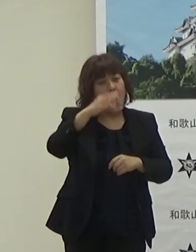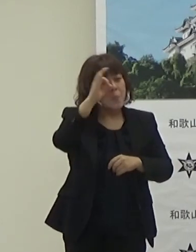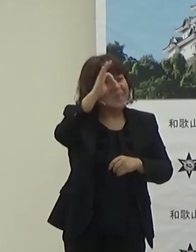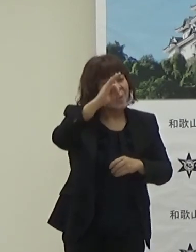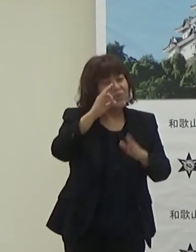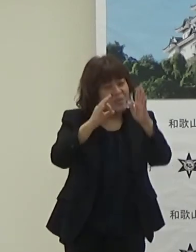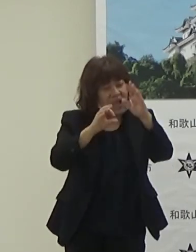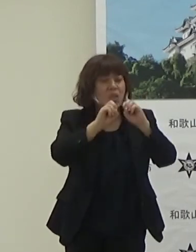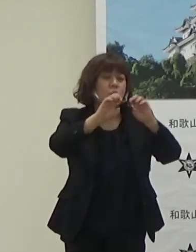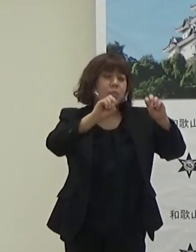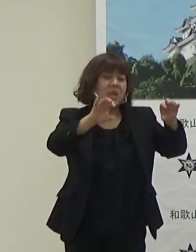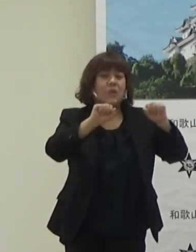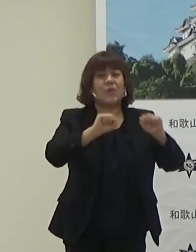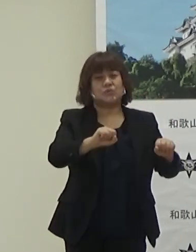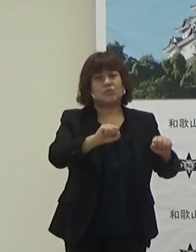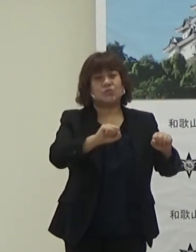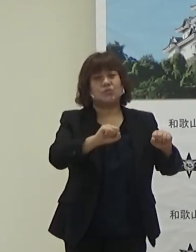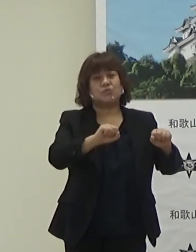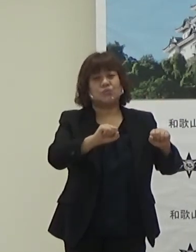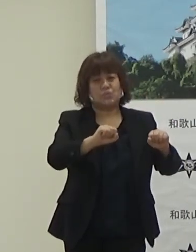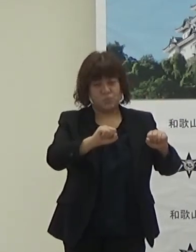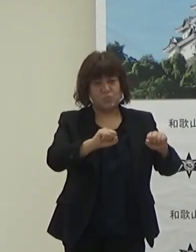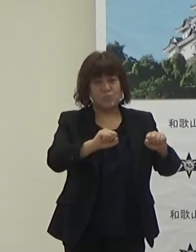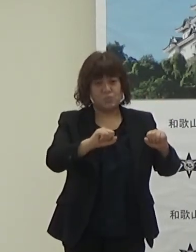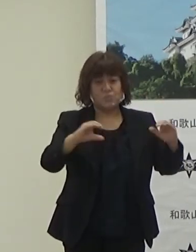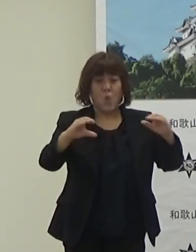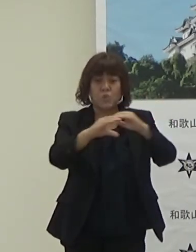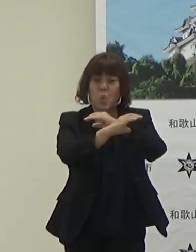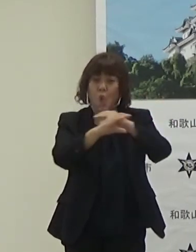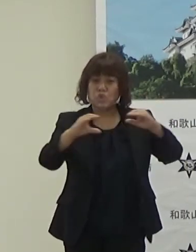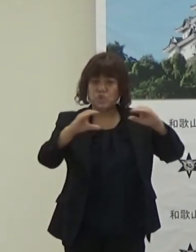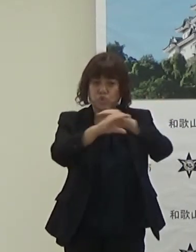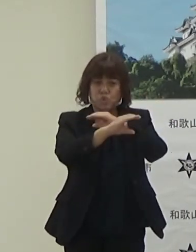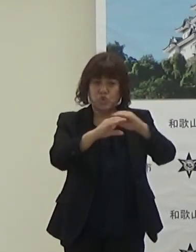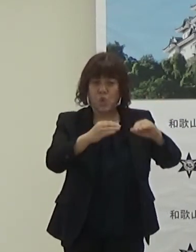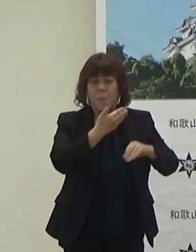呼びかけはさせてもらうし、そうした交通の利便性もとらなきゃいけないな